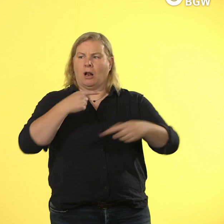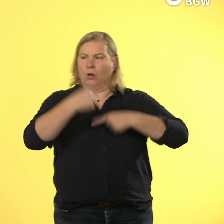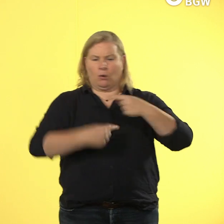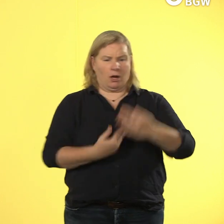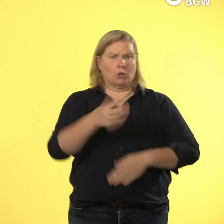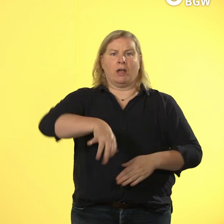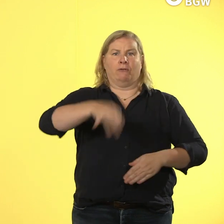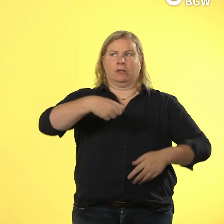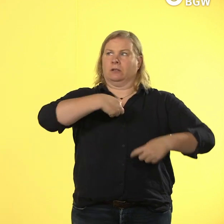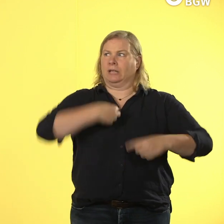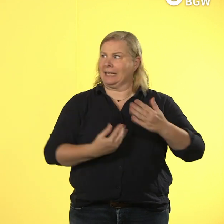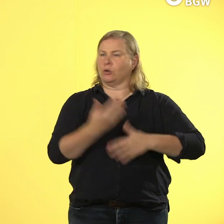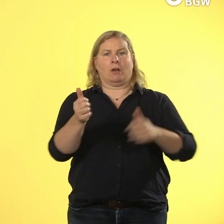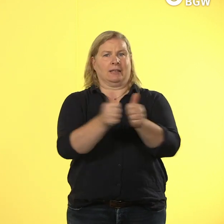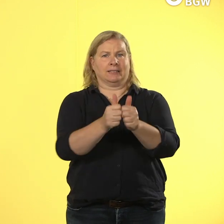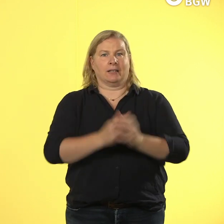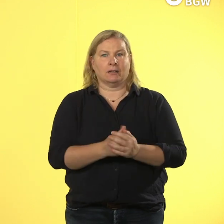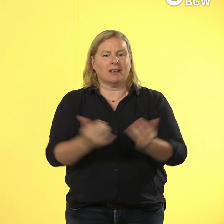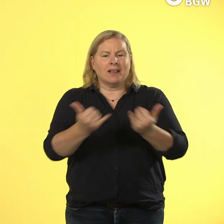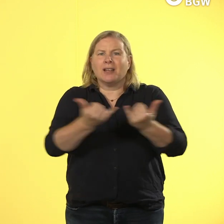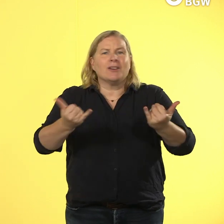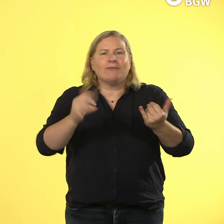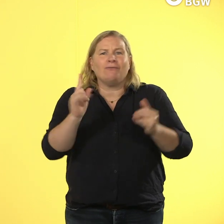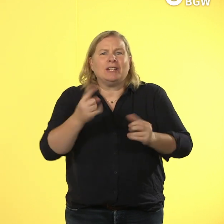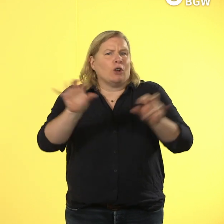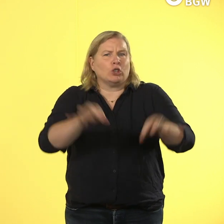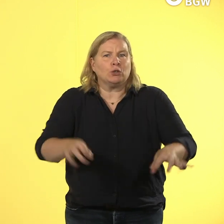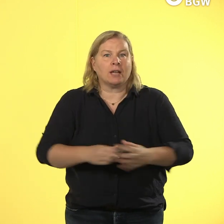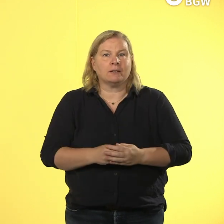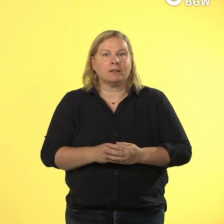zu bewerten, wie Sie das machen, aber ich starte mit diesem Impulsreferat.